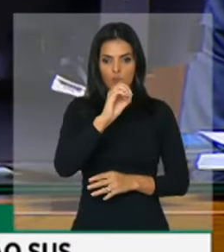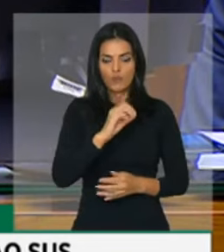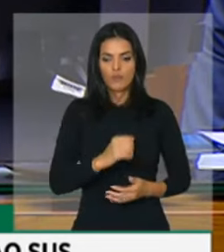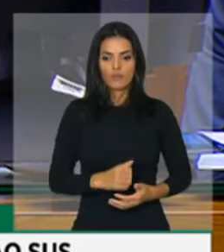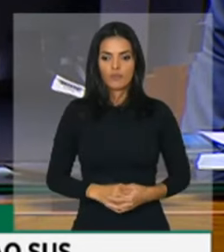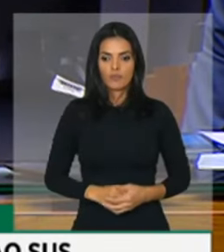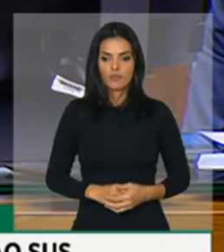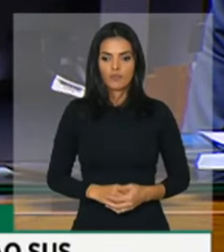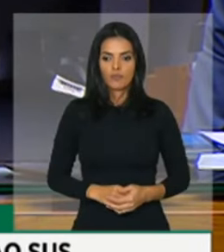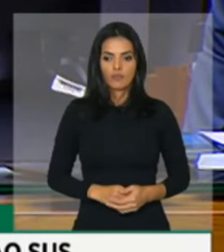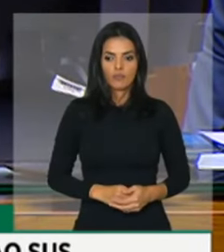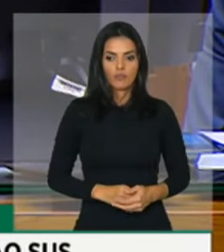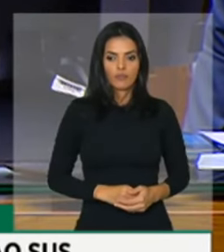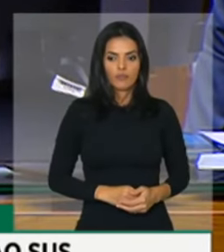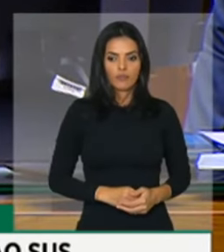PRESIDENTE, MAIS UMA VEZ NÓS QUEREMOS DIZER QUE SOMOS A